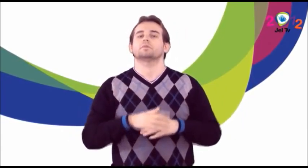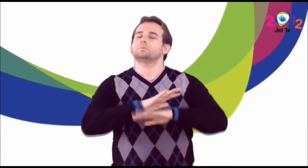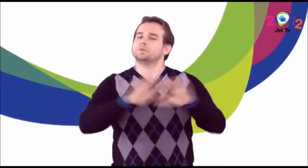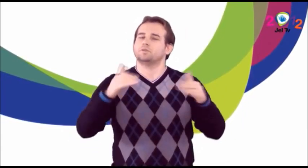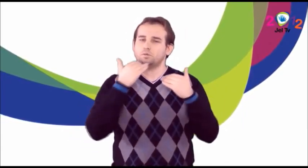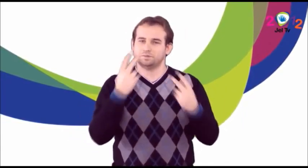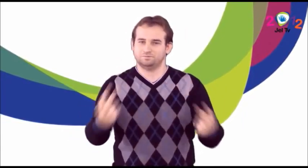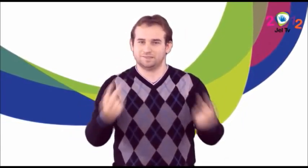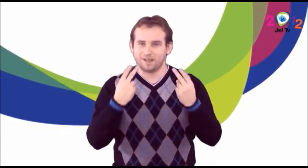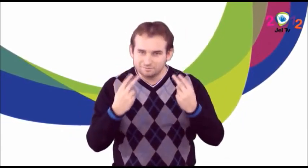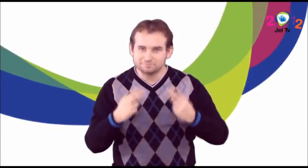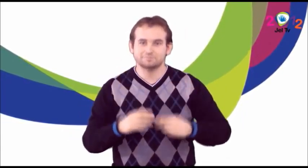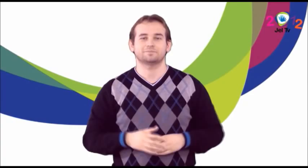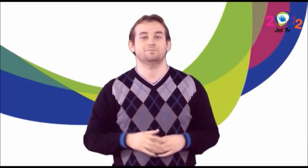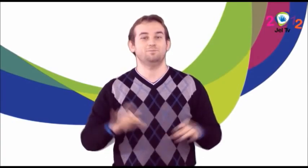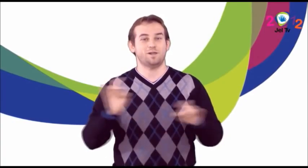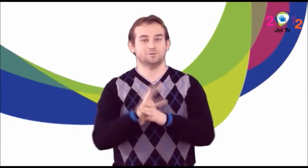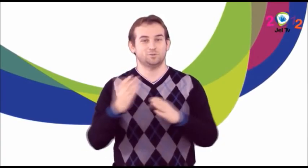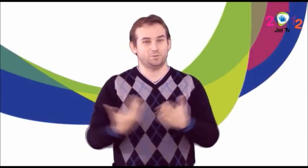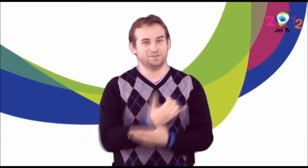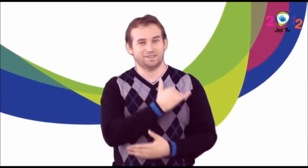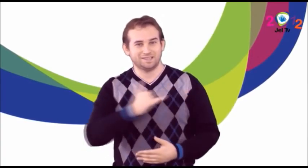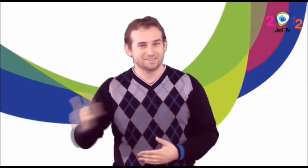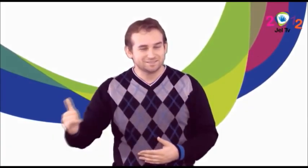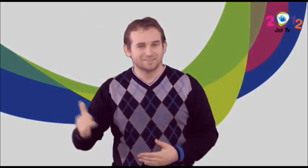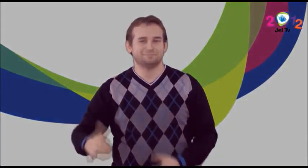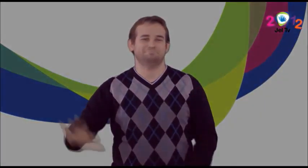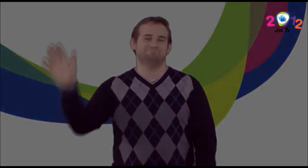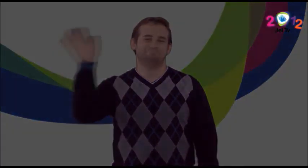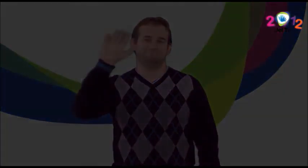Mindenkinek köszönöm a figyelmet. Boldog Új Évet!